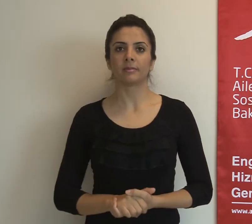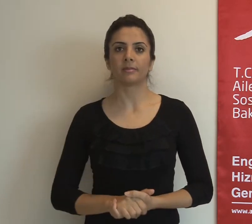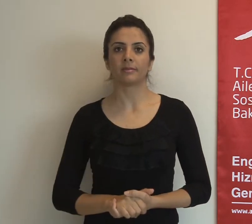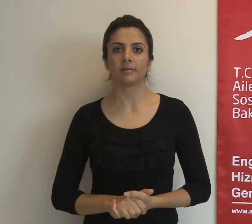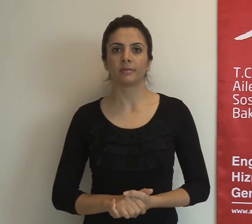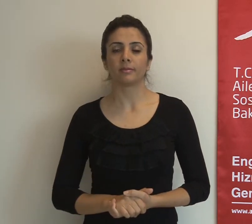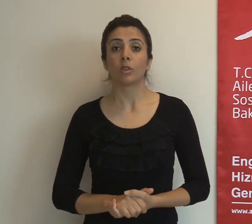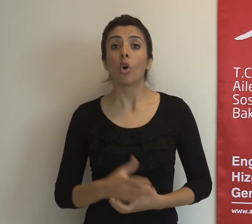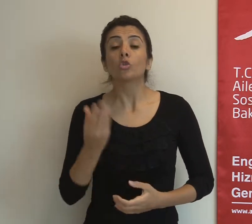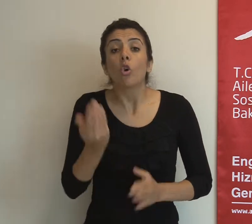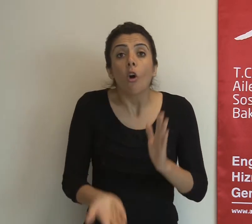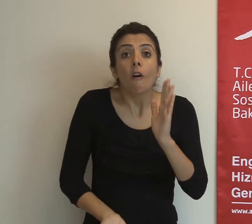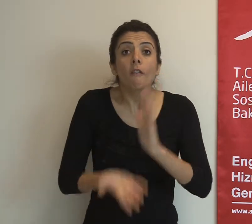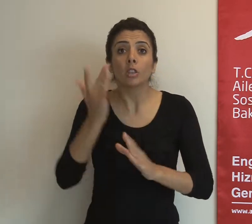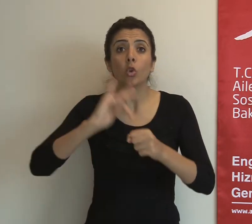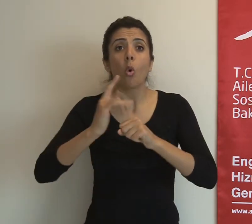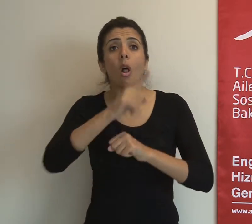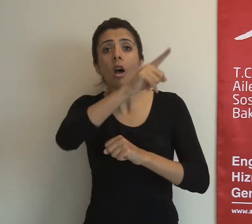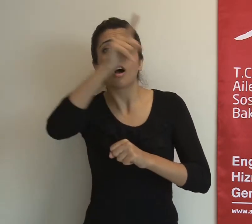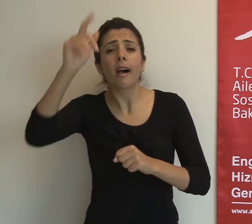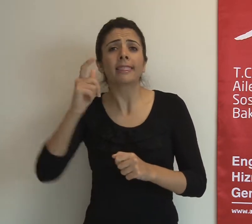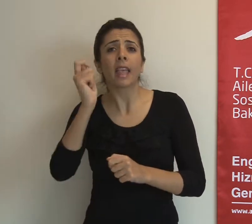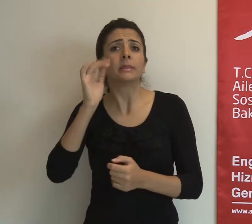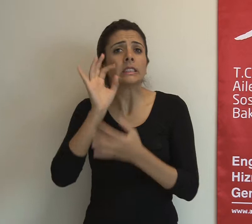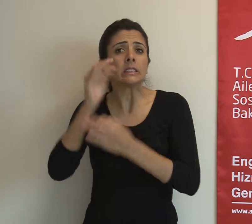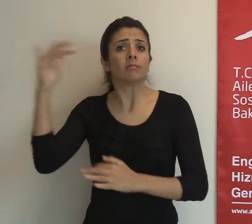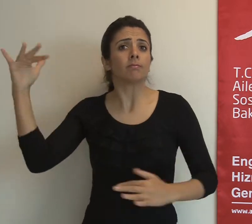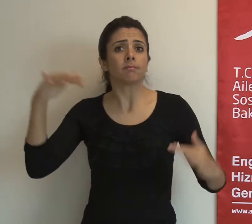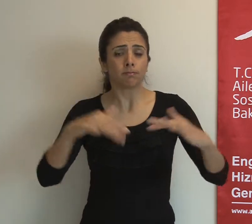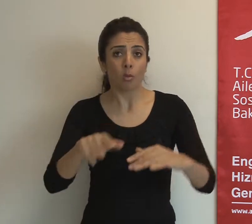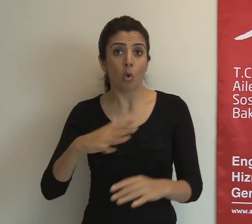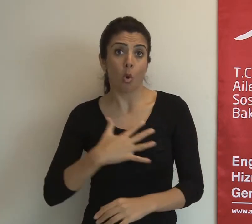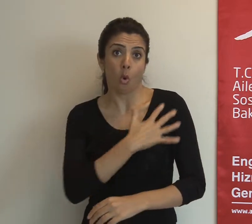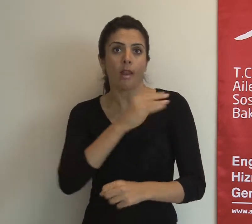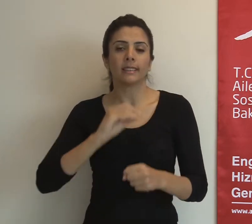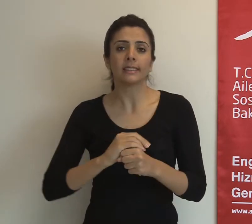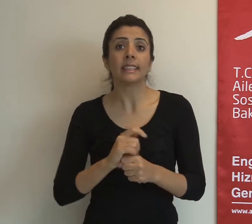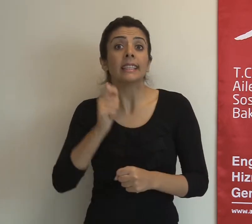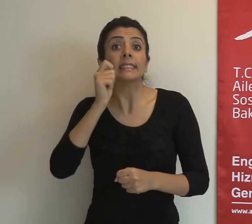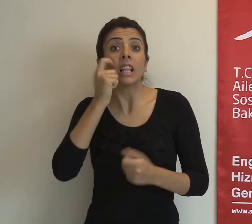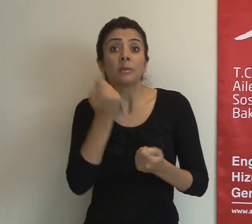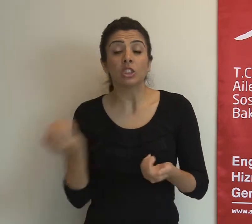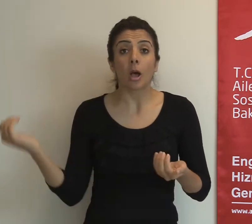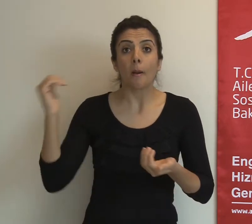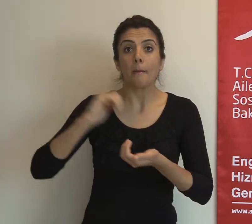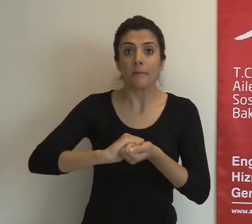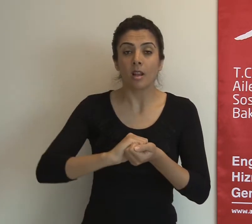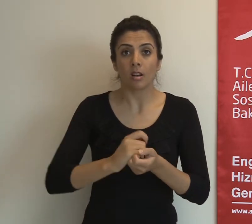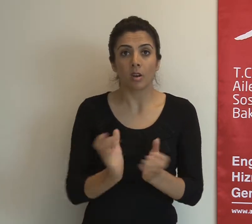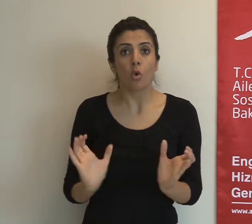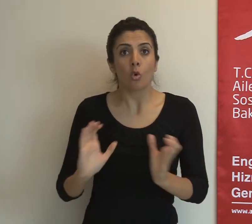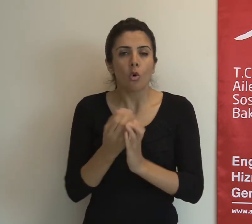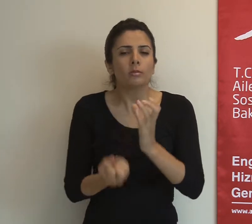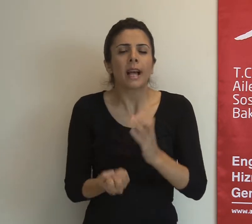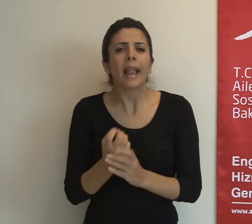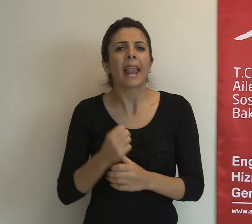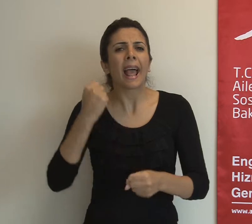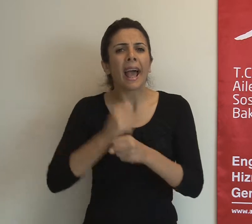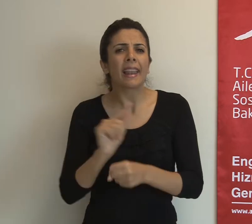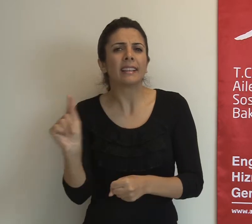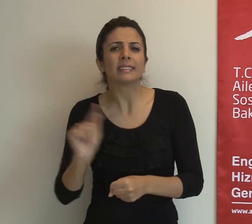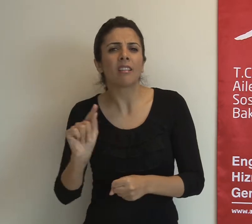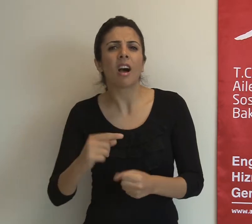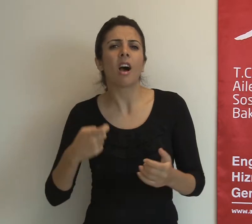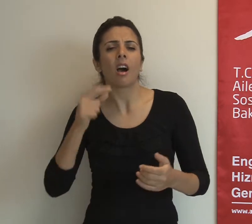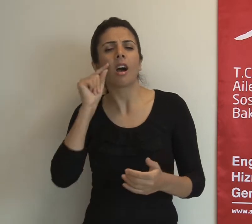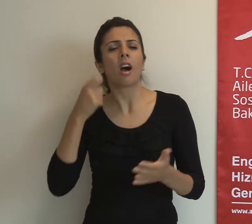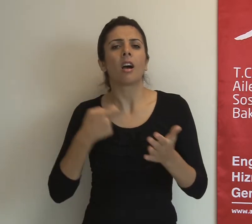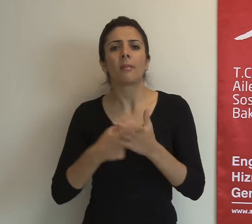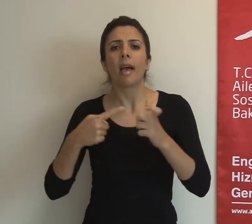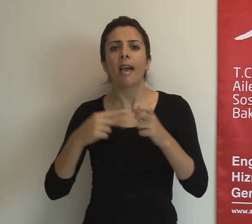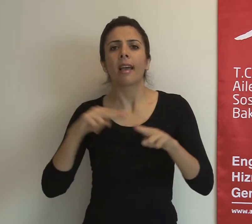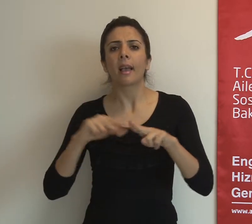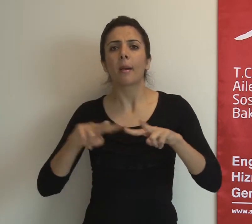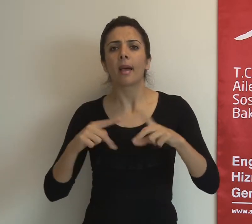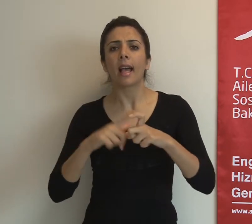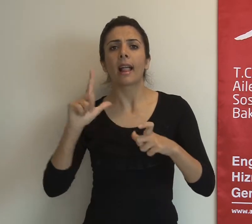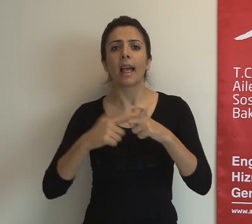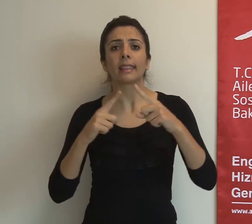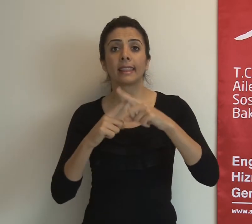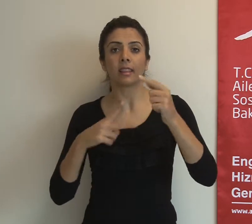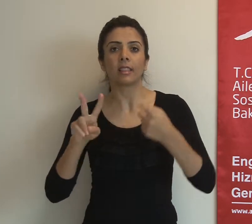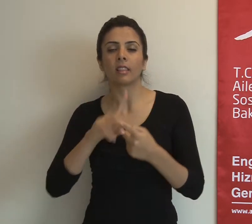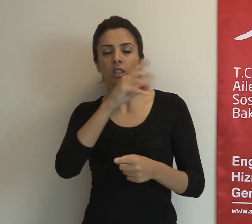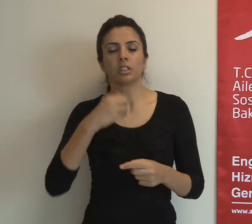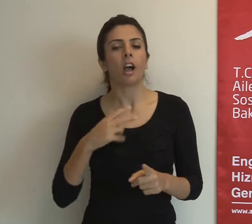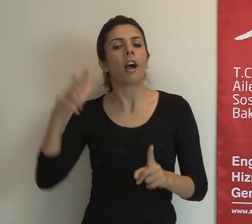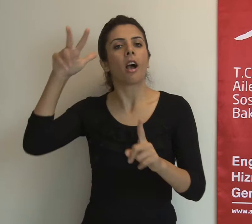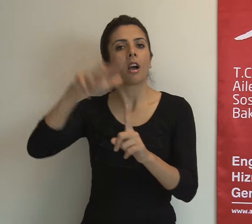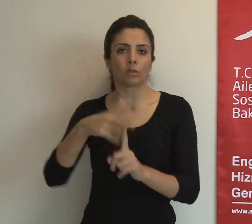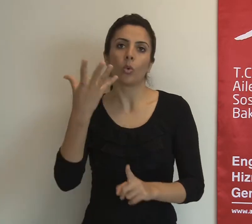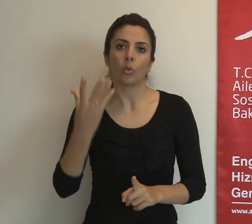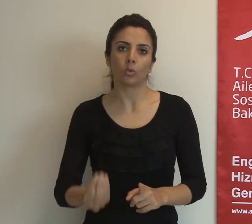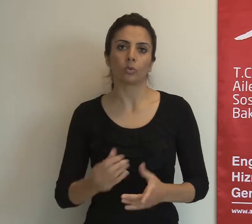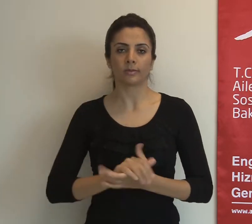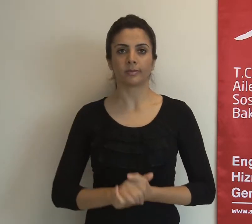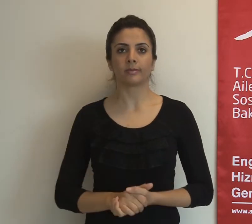Çok sayıda ülkeden temsilcinin katıldığı kongrede, İslam İşbirliği Teşkilatı Genel Sekreteri Ekmeleddin İhsanoğlu da hazır bulundu.